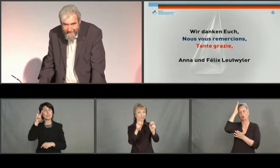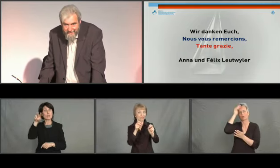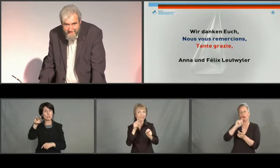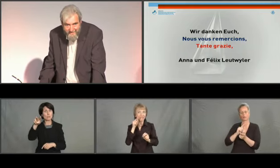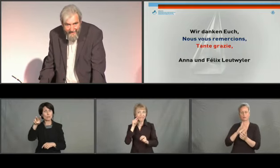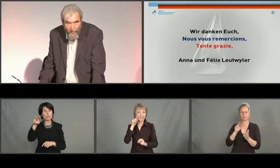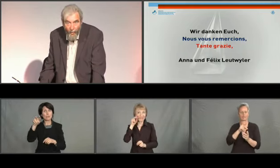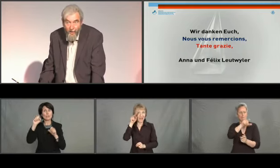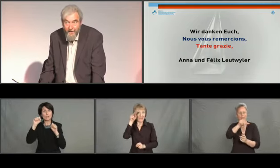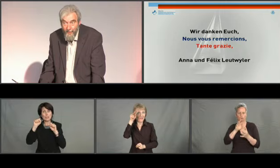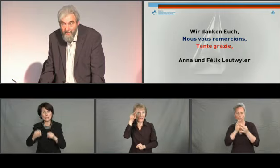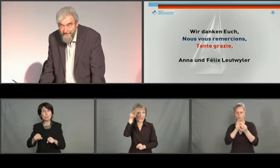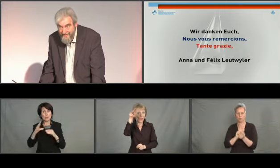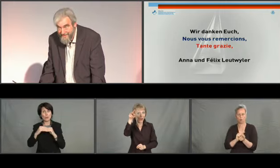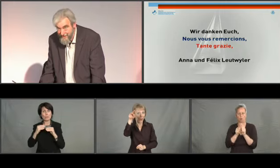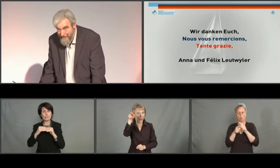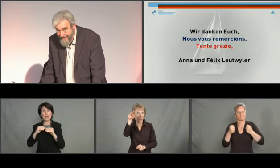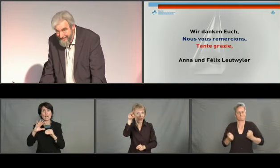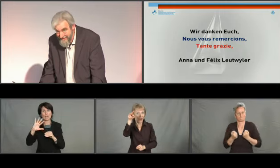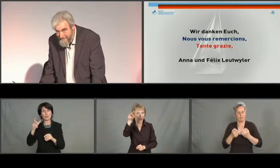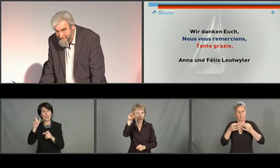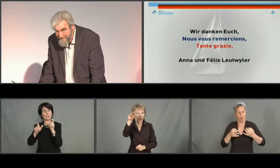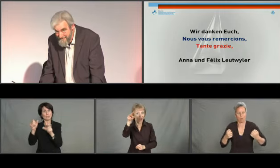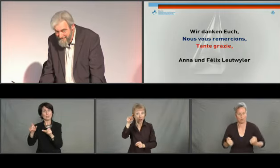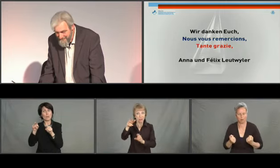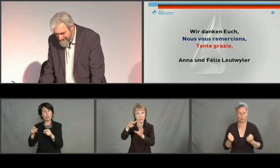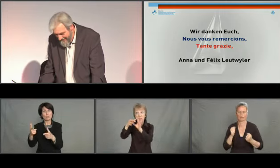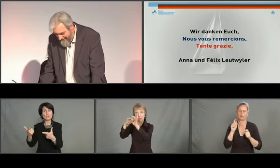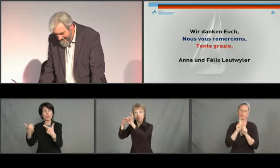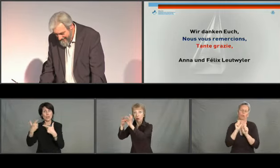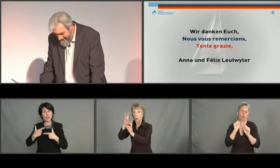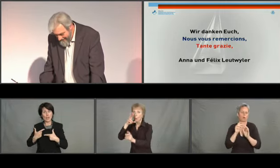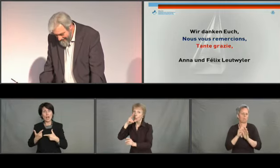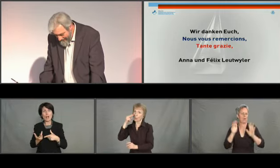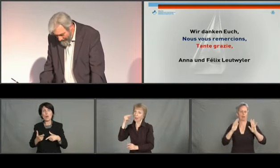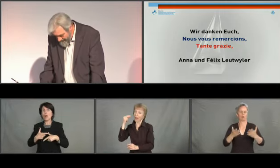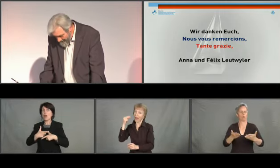das ist ein noch grösseres Geschenk.